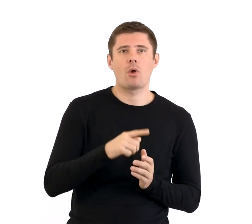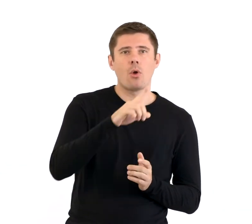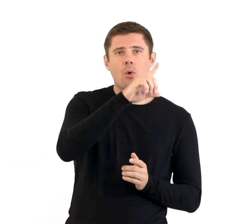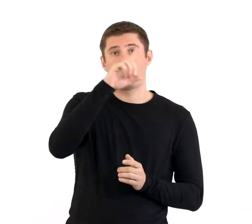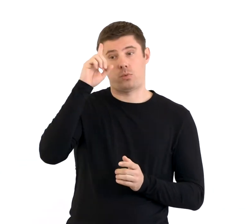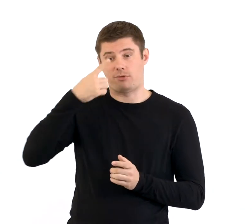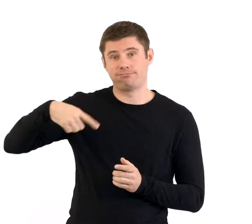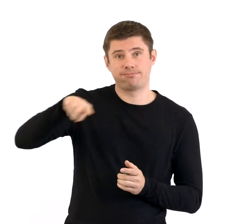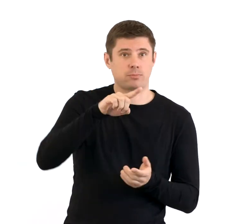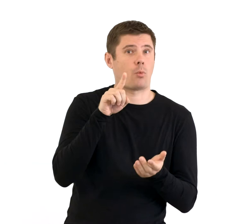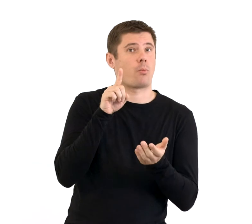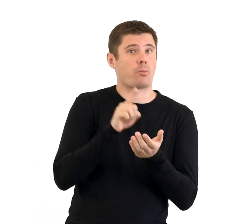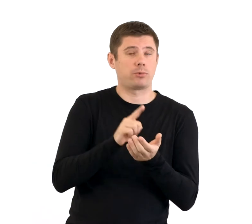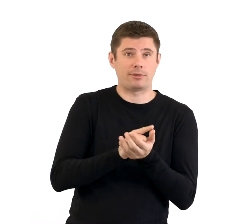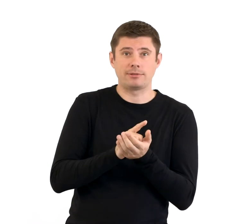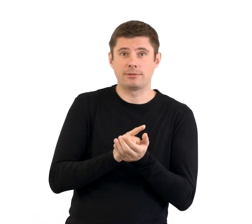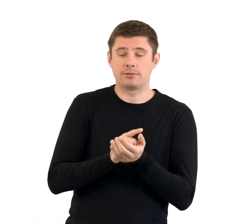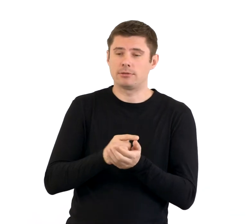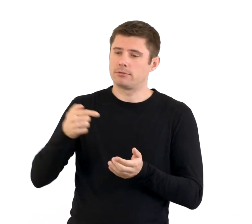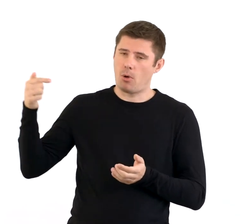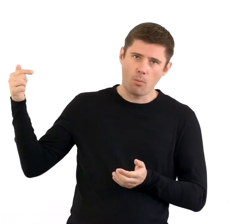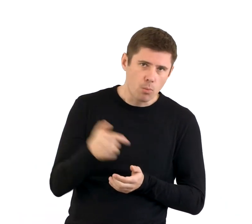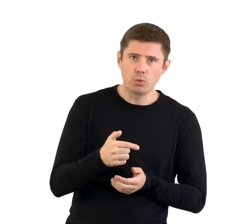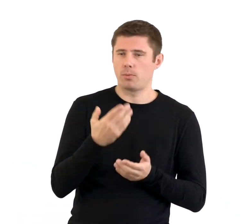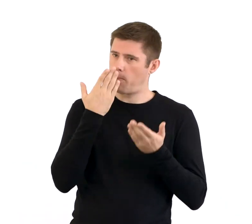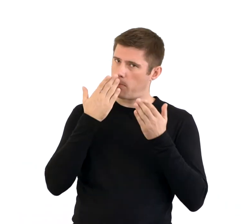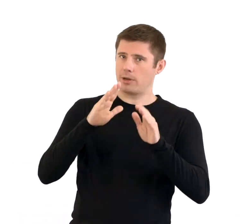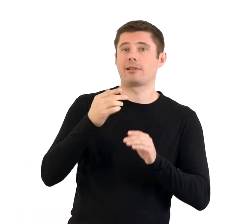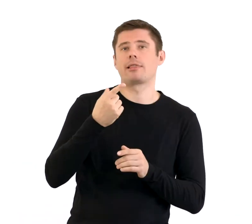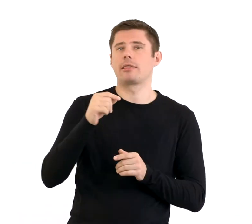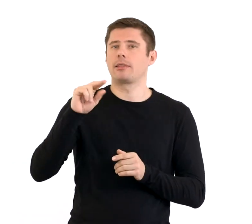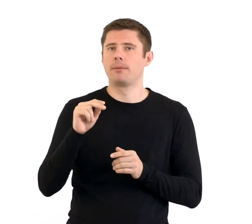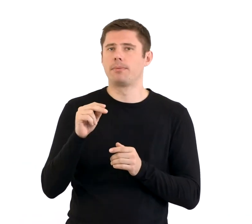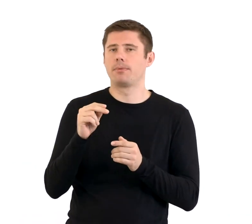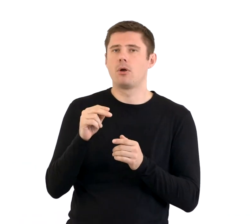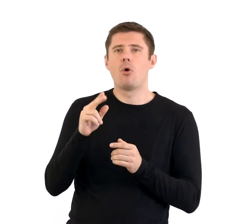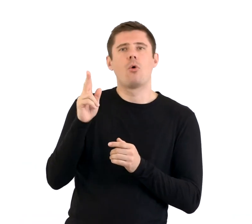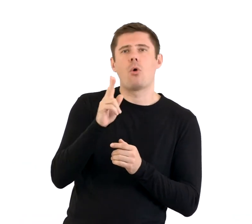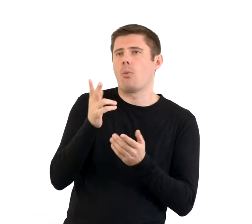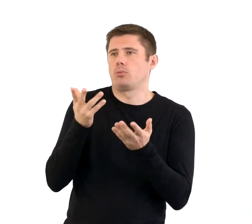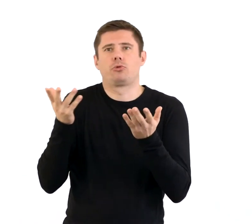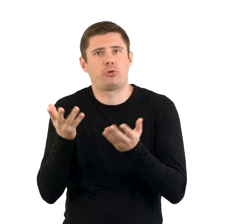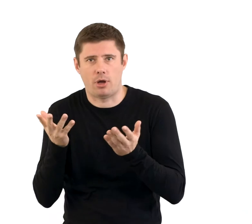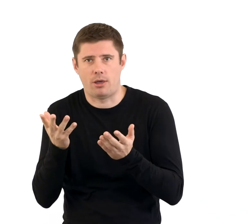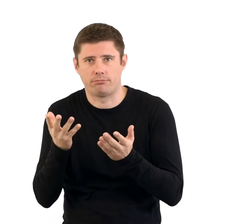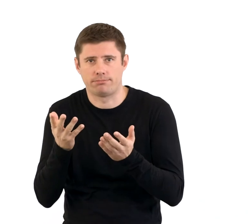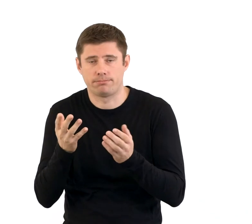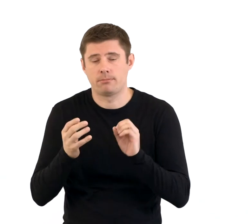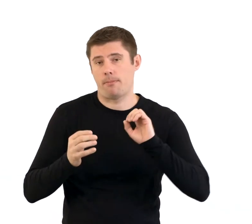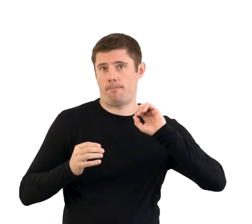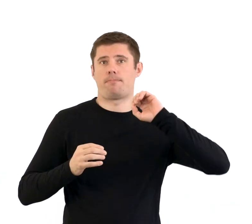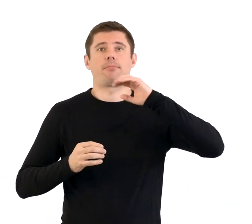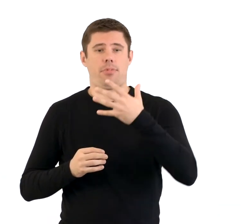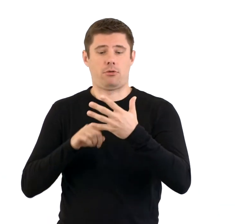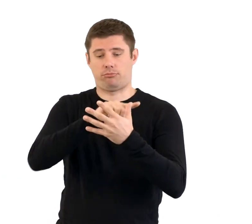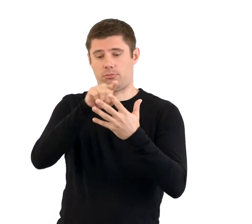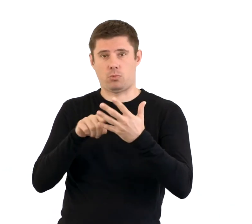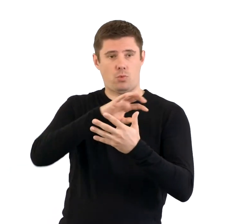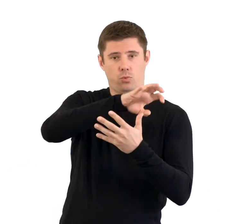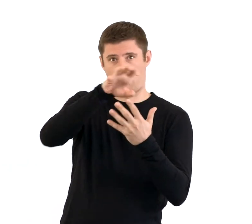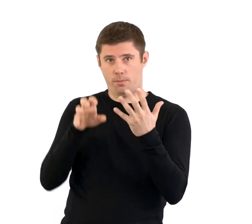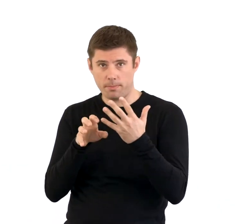Podatnicy są zobowiązani podawać NIP na żądanie: